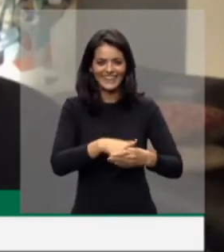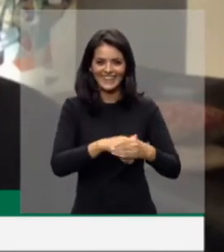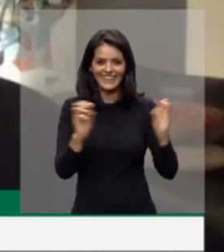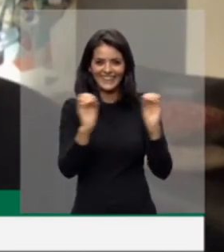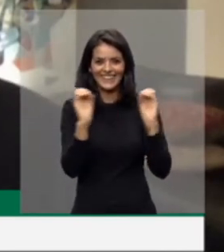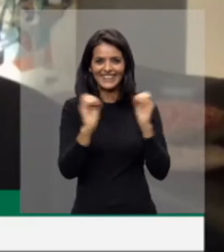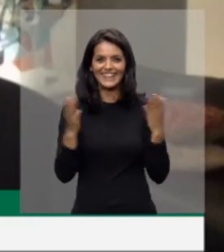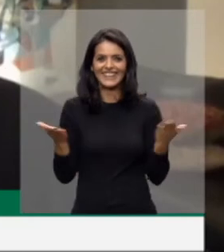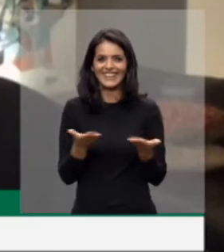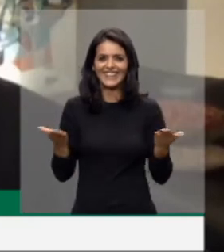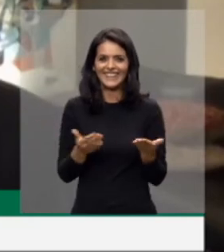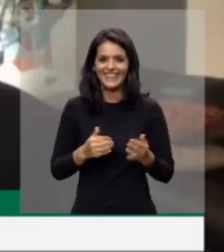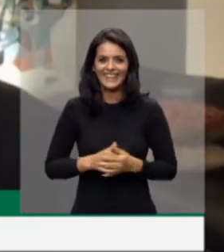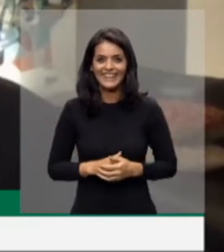TOQUE DE CAIXA, NA PRESSA O